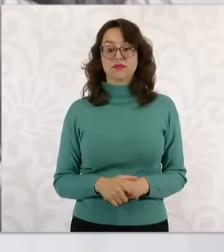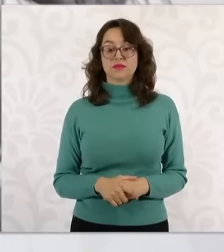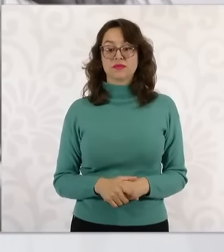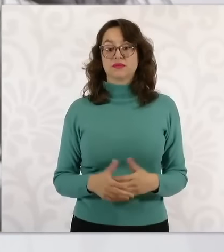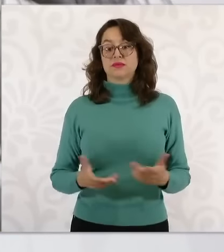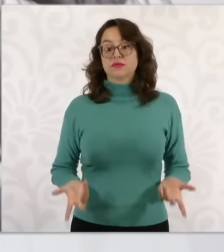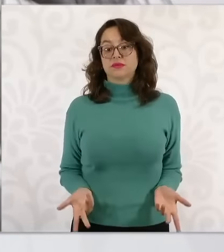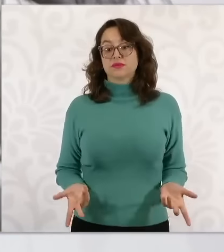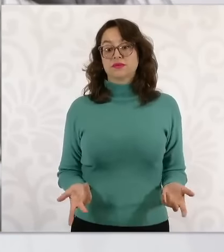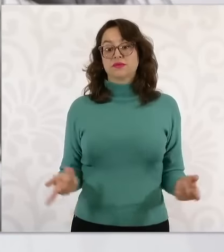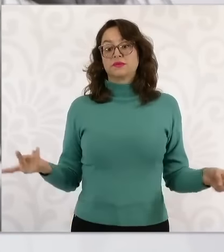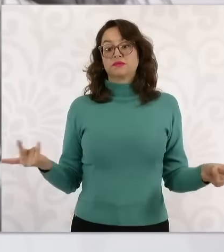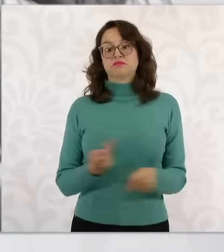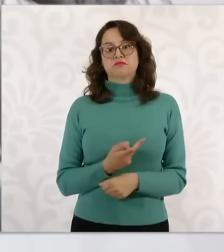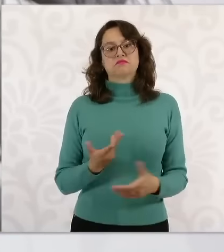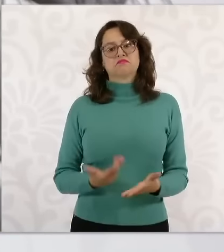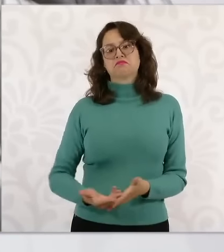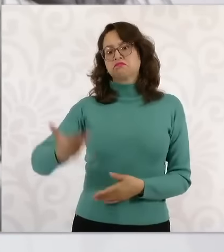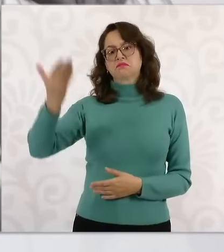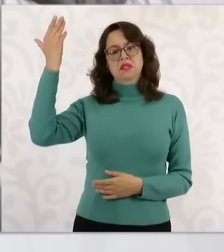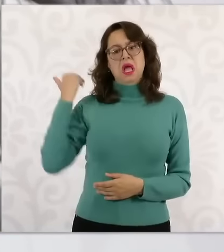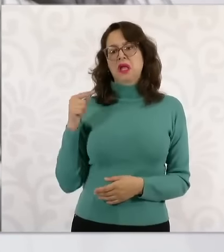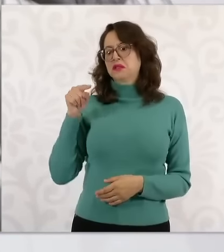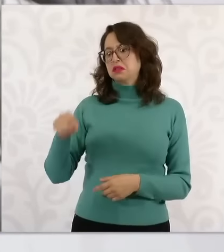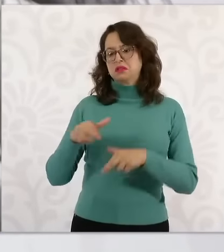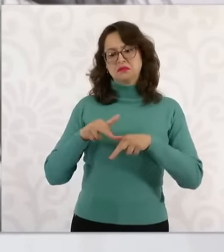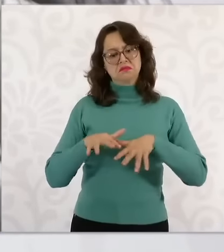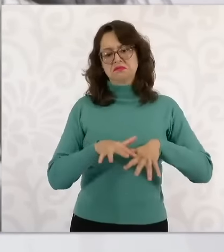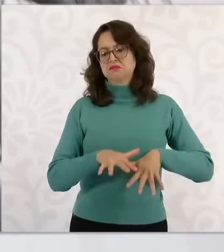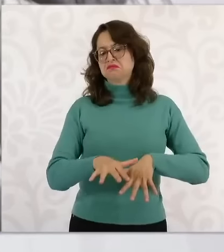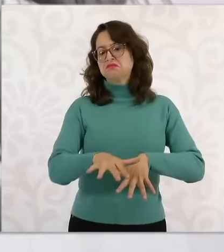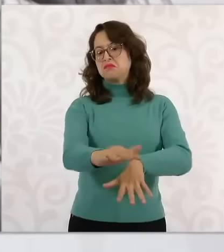No había ocurrido. Por ejemplo, ahí en Tamasunchale, donde estuvimos en San Luis